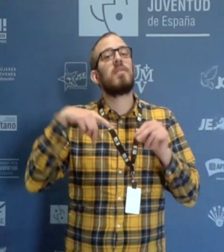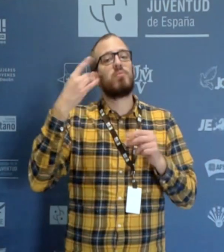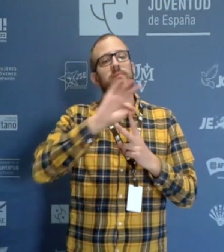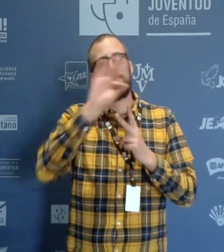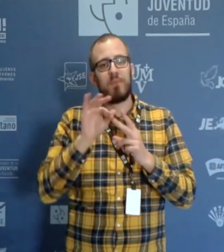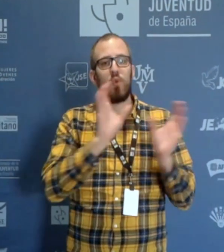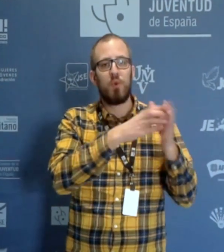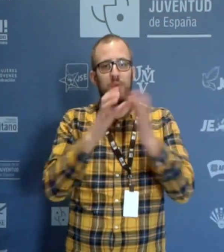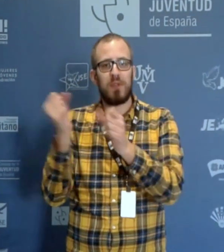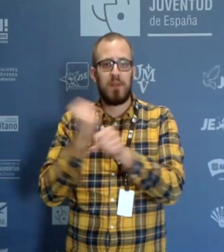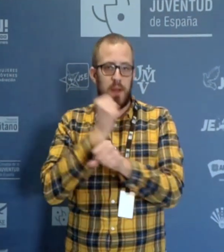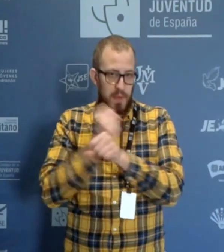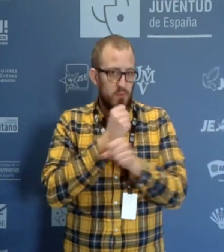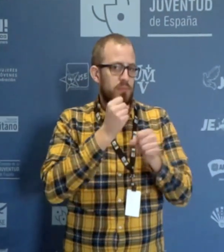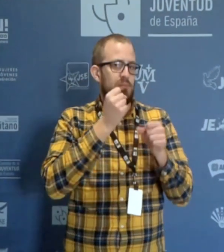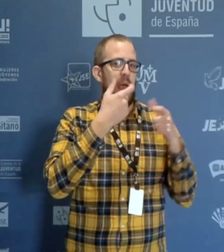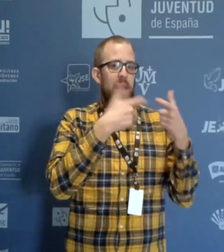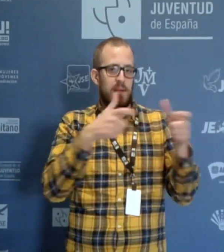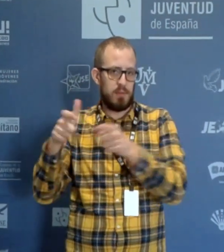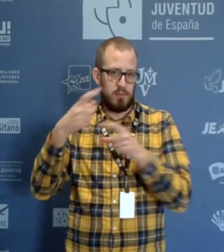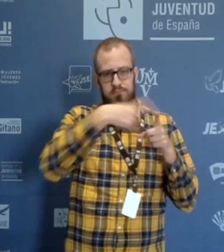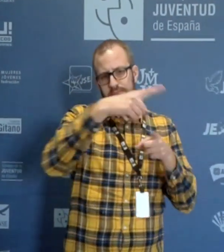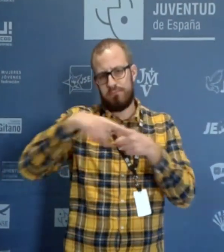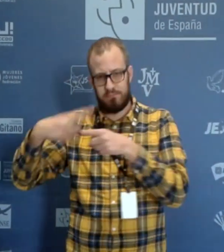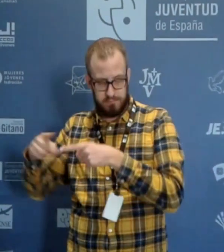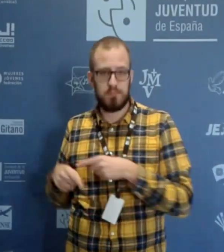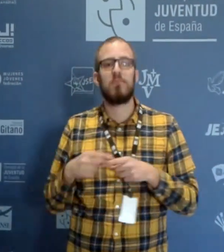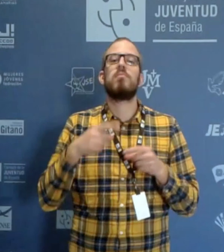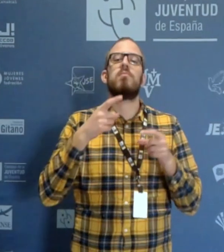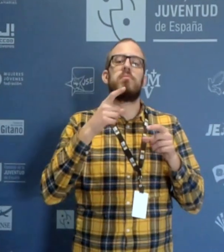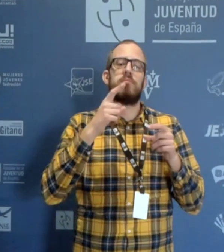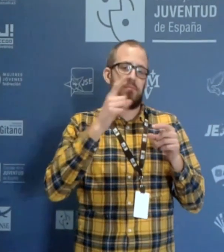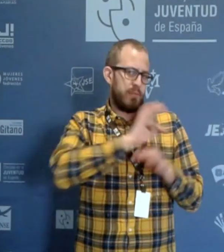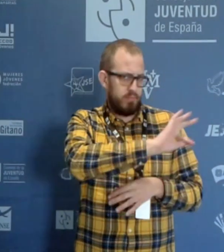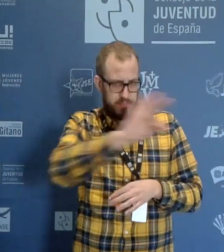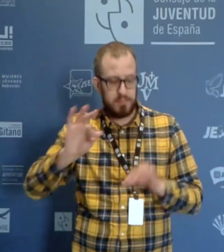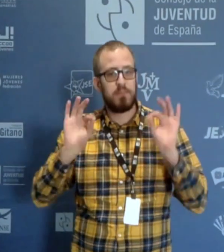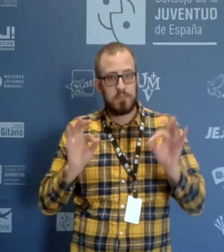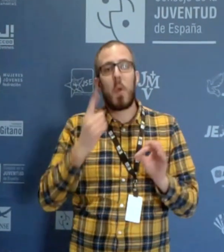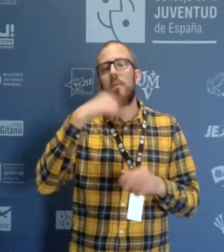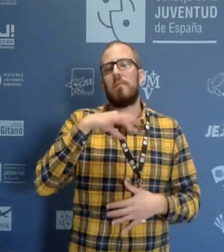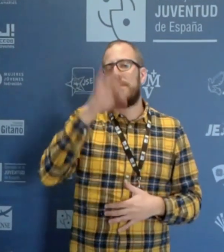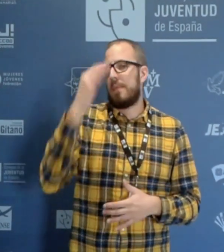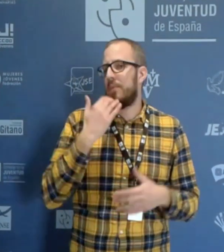y luego se dio paso a grupos de trabajo de diferentes temas, participando CJS-CNSE en el grupo de